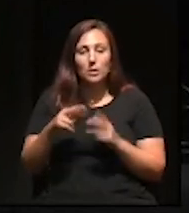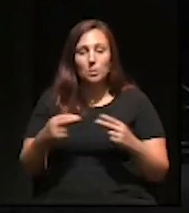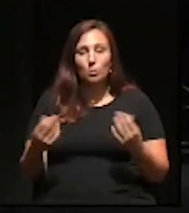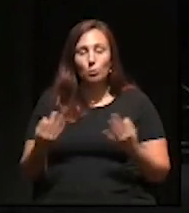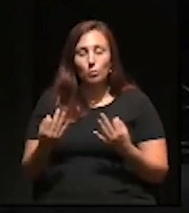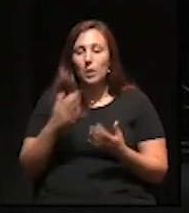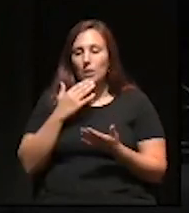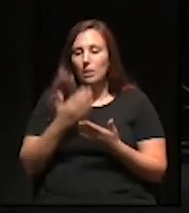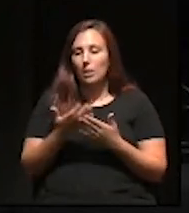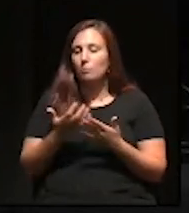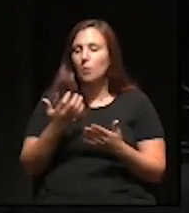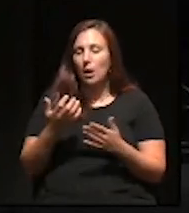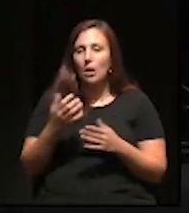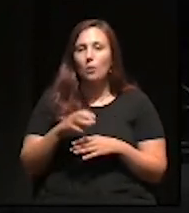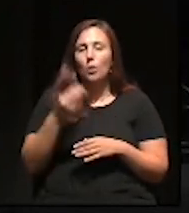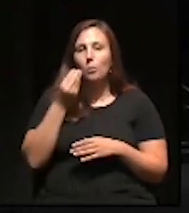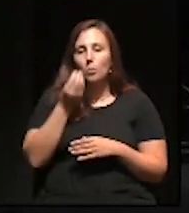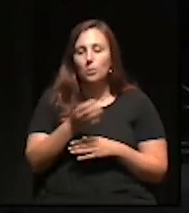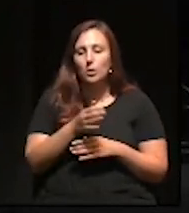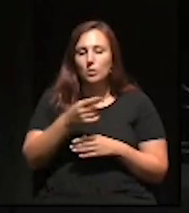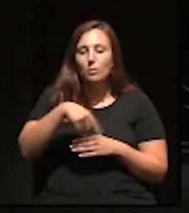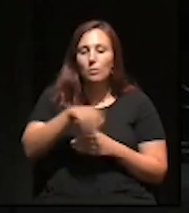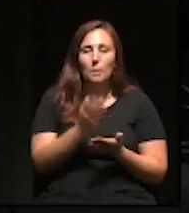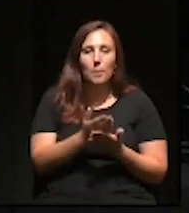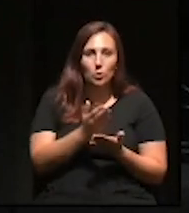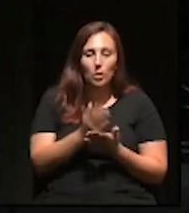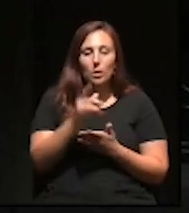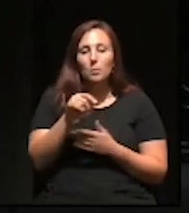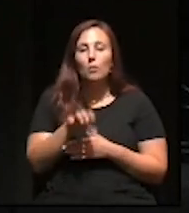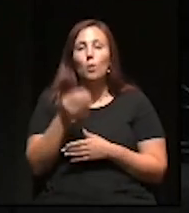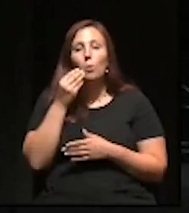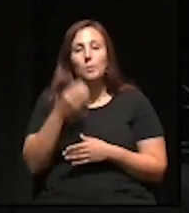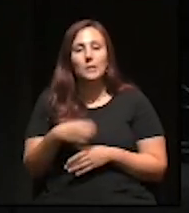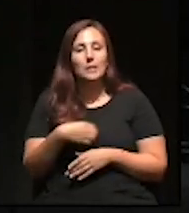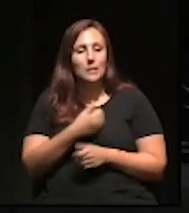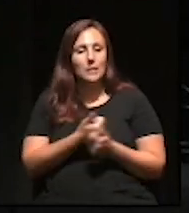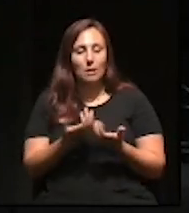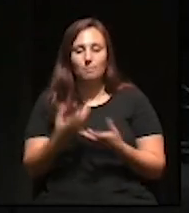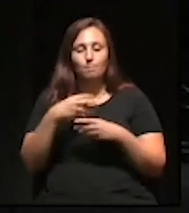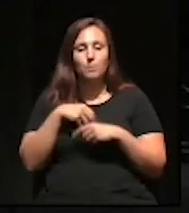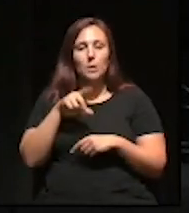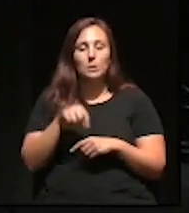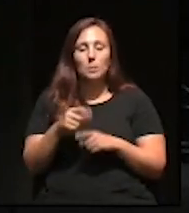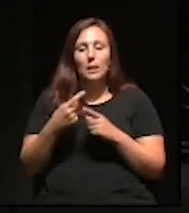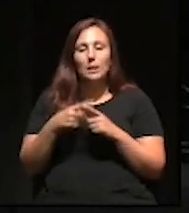e que faz toda a diferença na forma como as crianças vão para a escola, como vivem a cidade e que faz toda a diferença também na mobilidade da cidade.